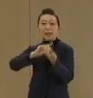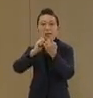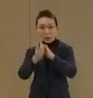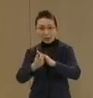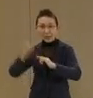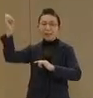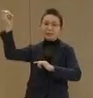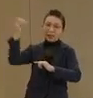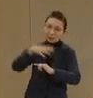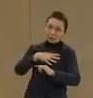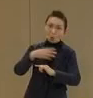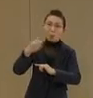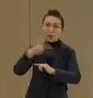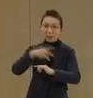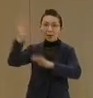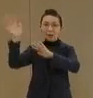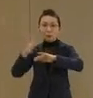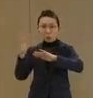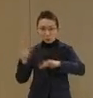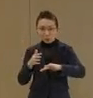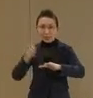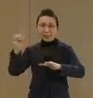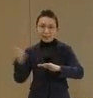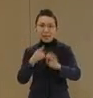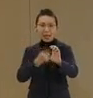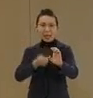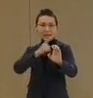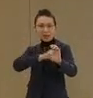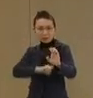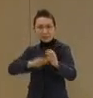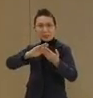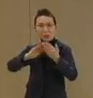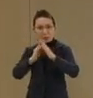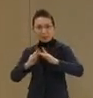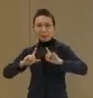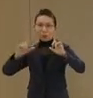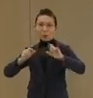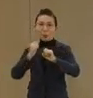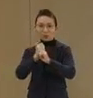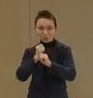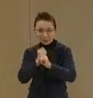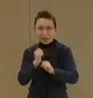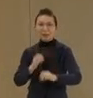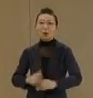自然エネルギー都市東京 を作りましょう